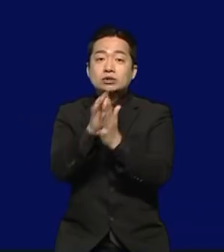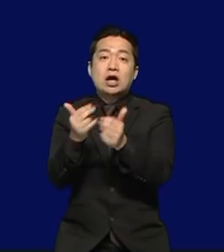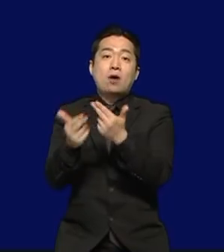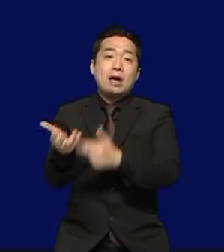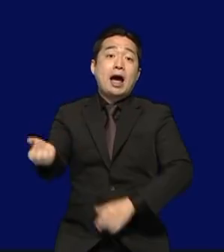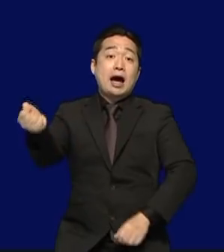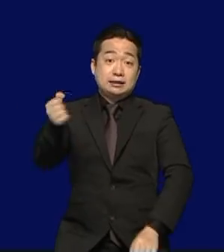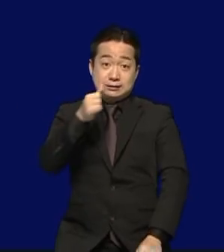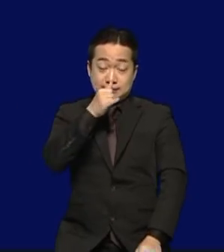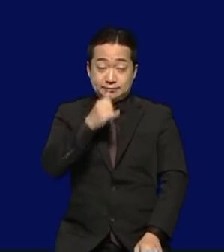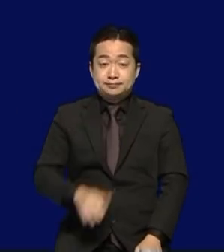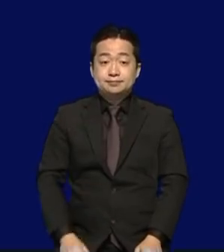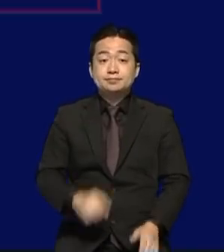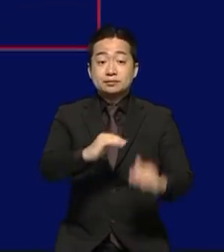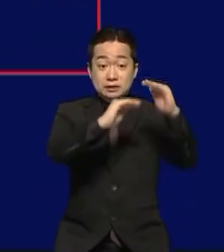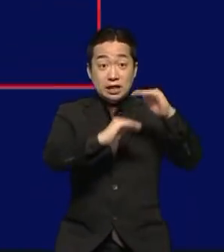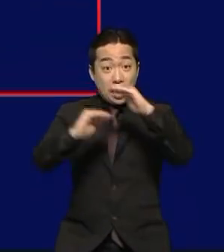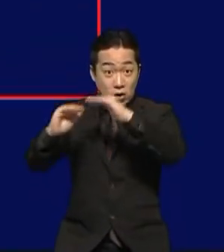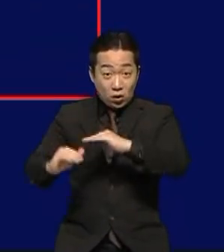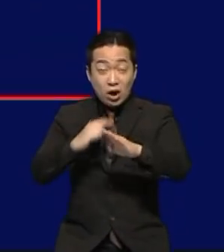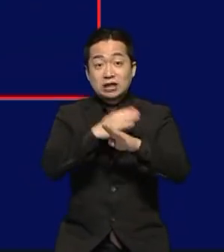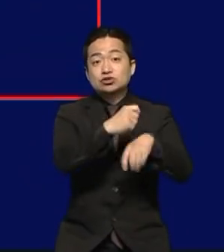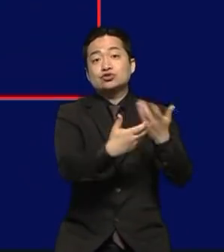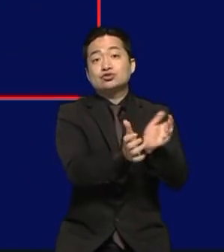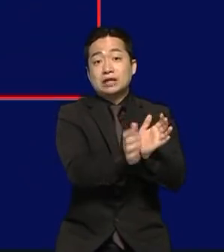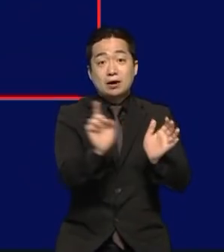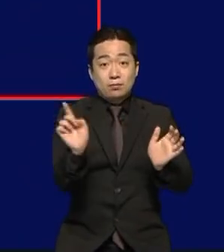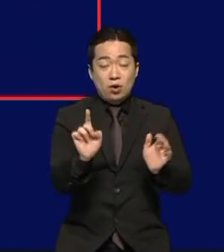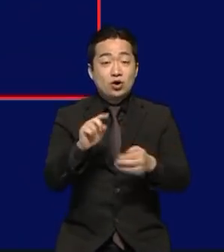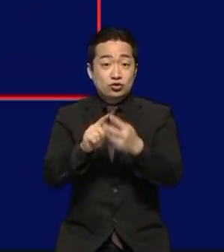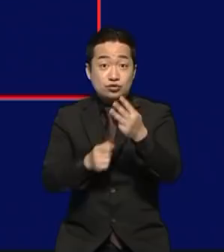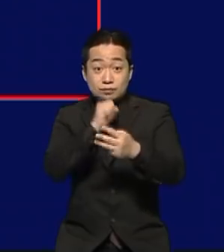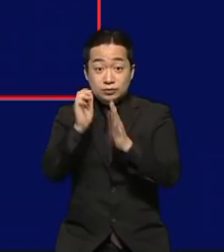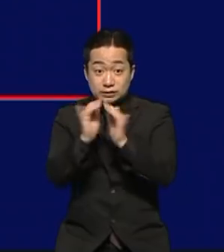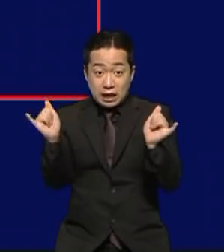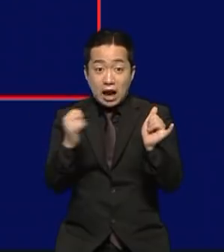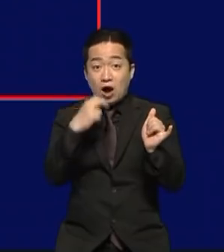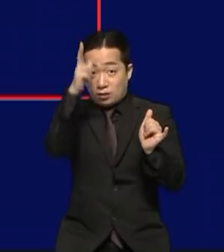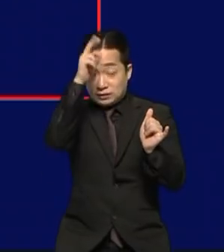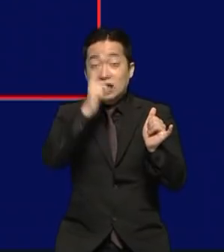가져갑니다. 법안 내용을 놓고도 민주당은 윤석열 당선인의 검사 시절 부산저축은행 부실